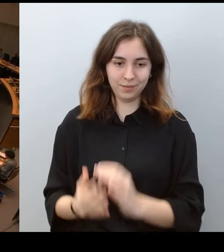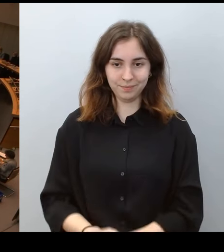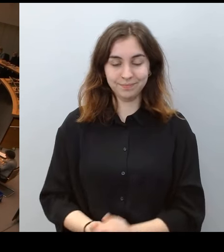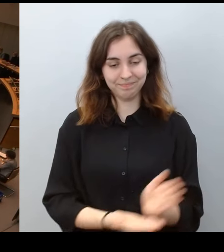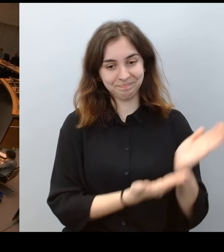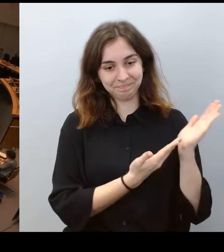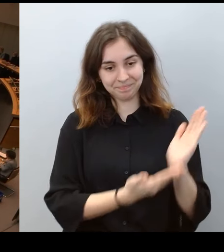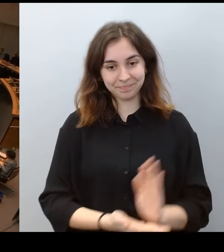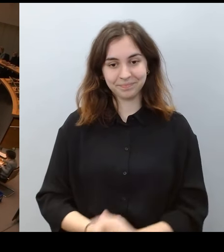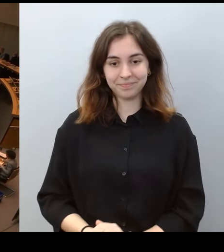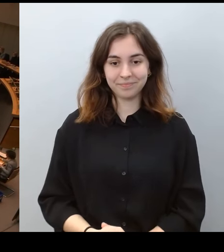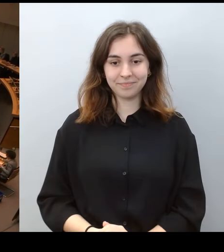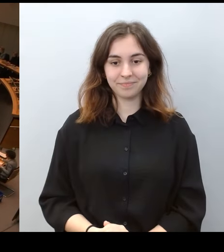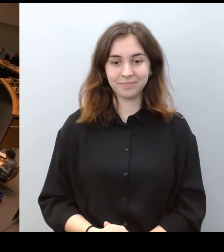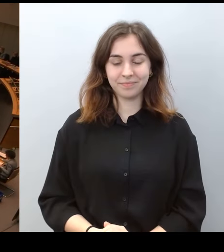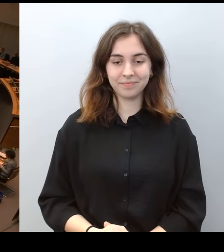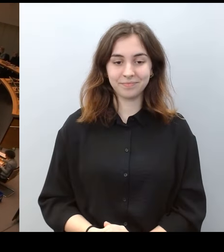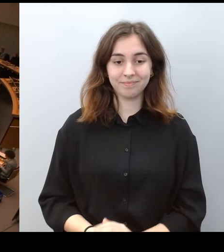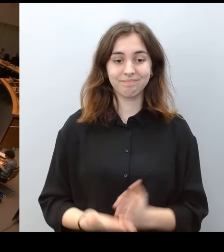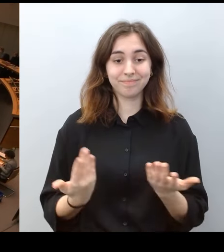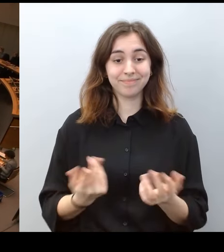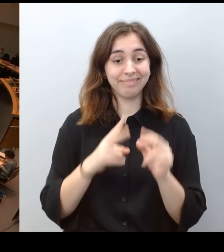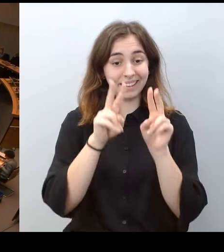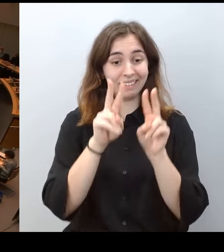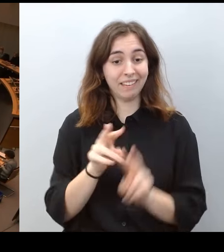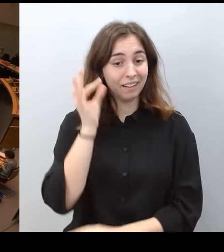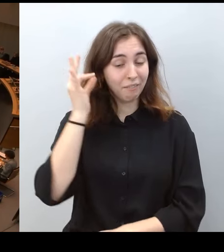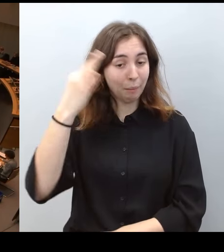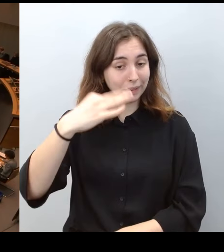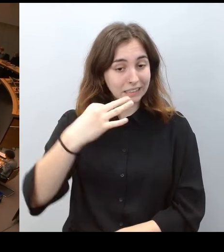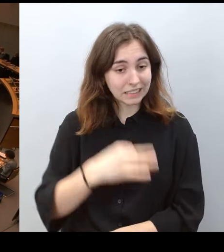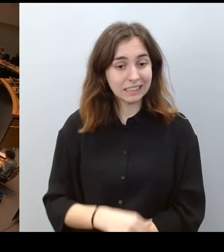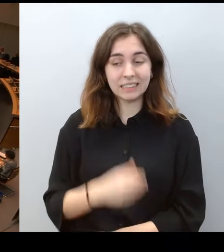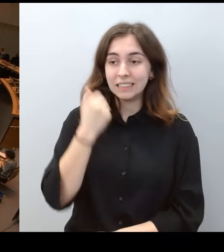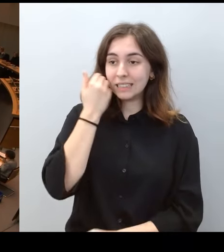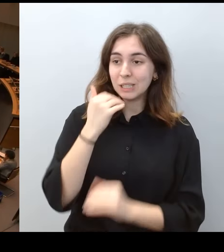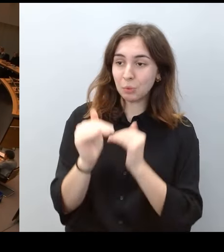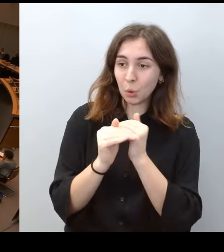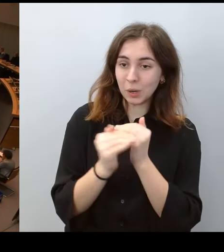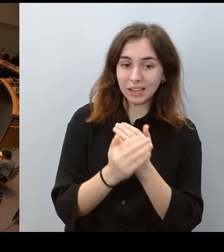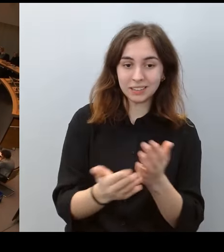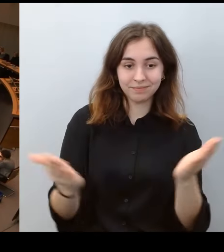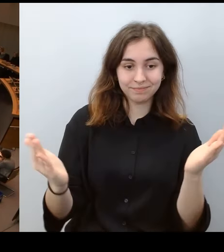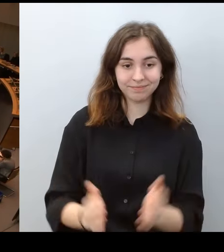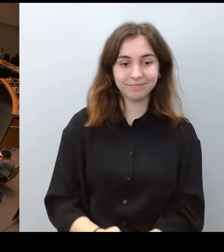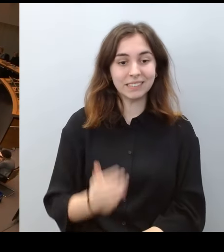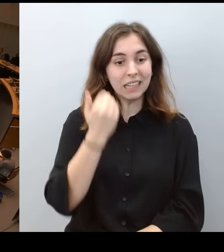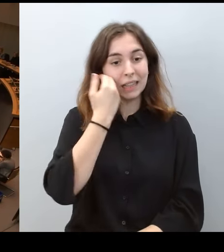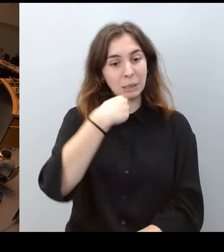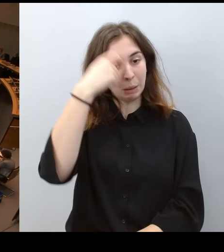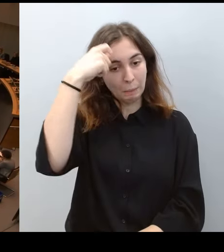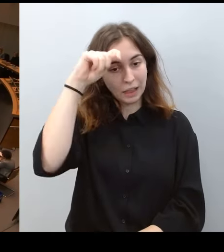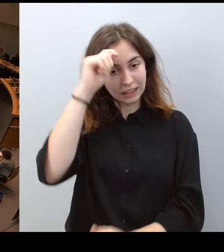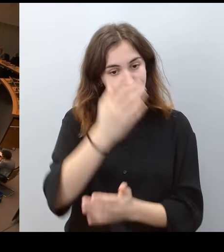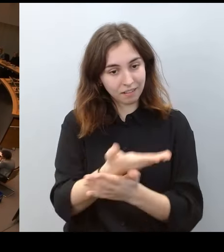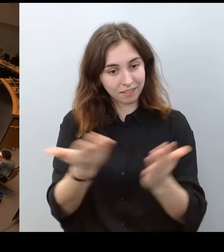(Rednerwechsel) Sehr geehrte Frau Präsidentin! Liebe Kolleginnen und Kollegen! Liebe Berlinerinnen und Berliner! Erinnern Sie sich noch, was Sie vor knapp einem halben